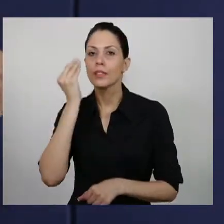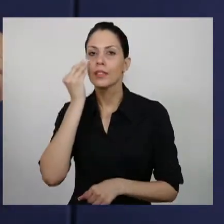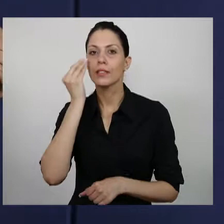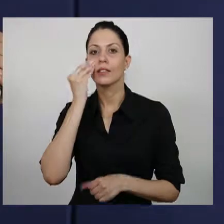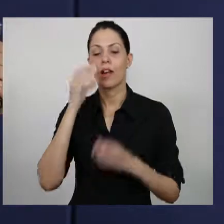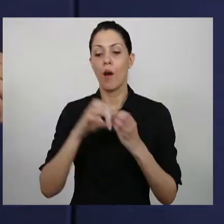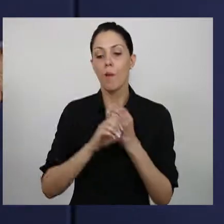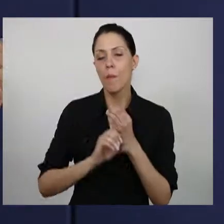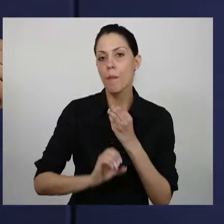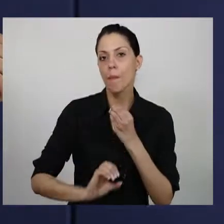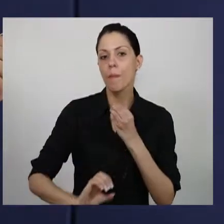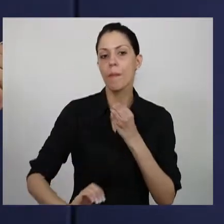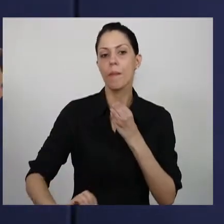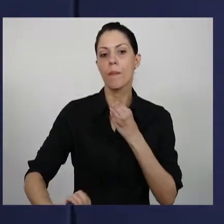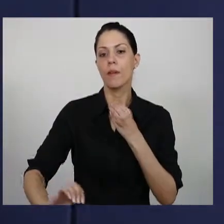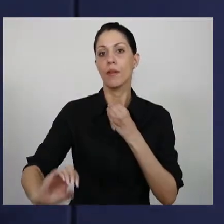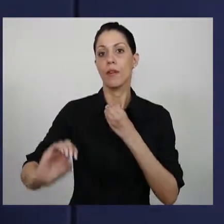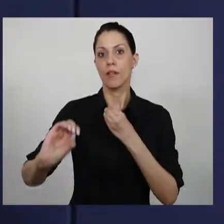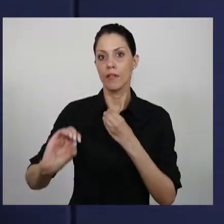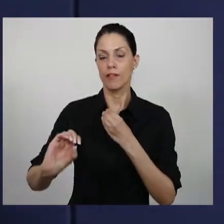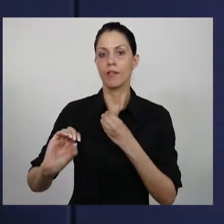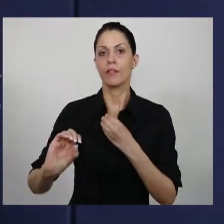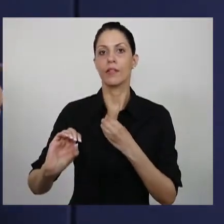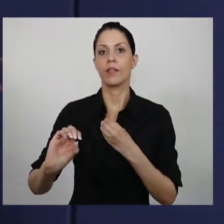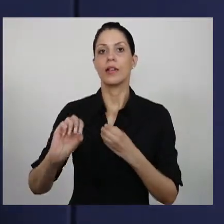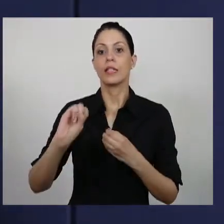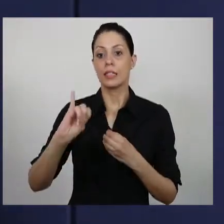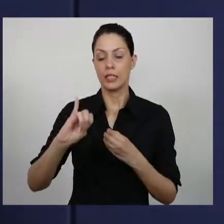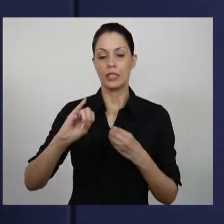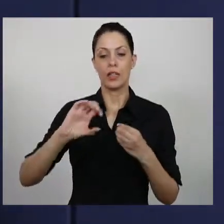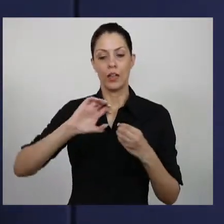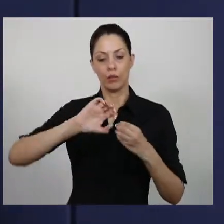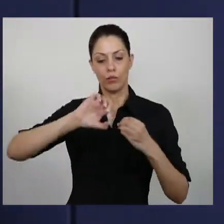Se eu desenrolasse esse tubo sem nada, ele daria por volta de quatro metros.